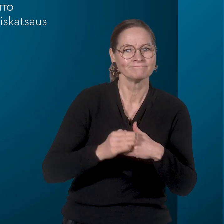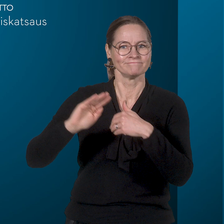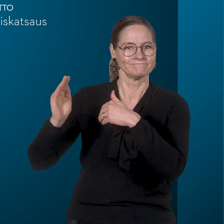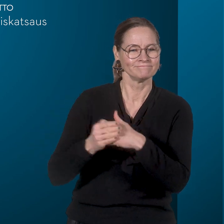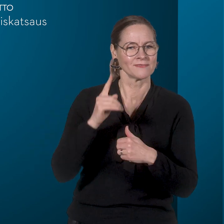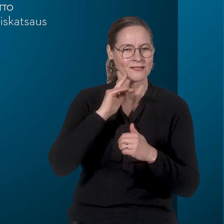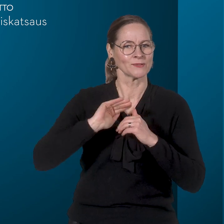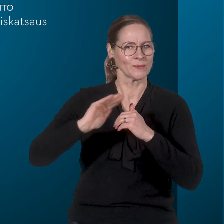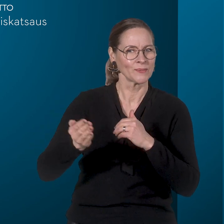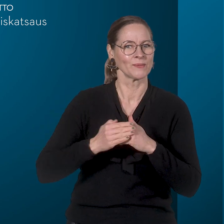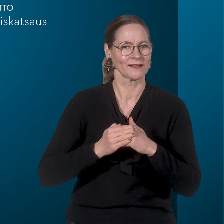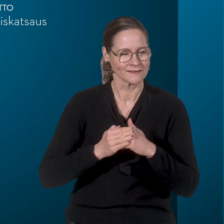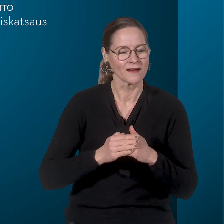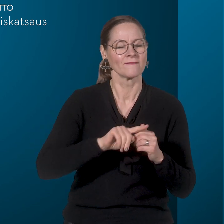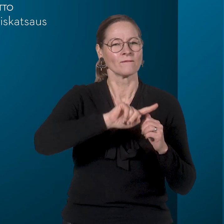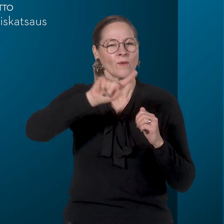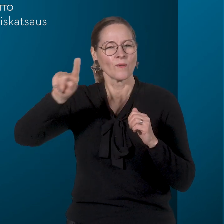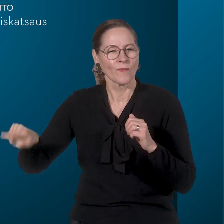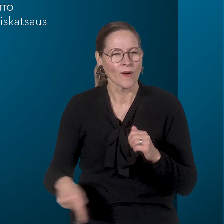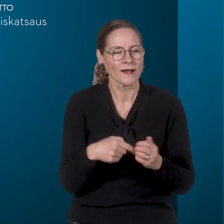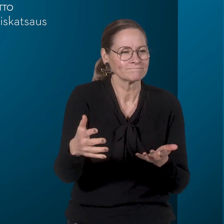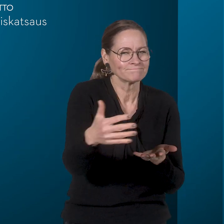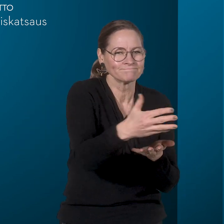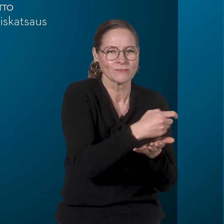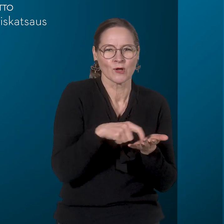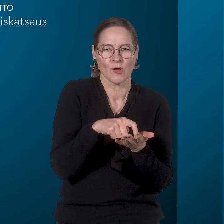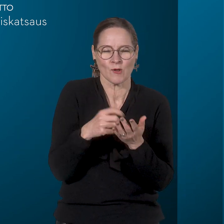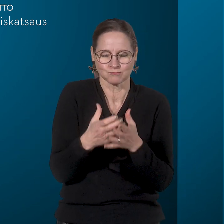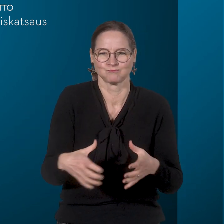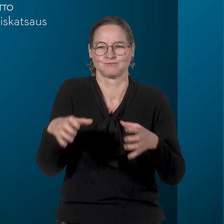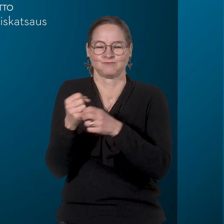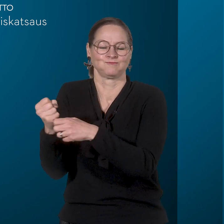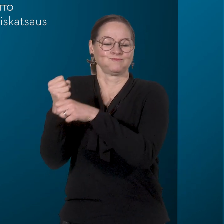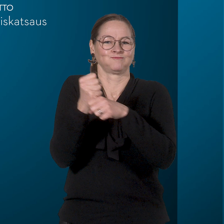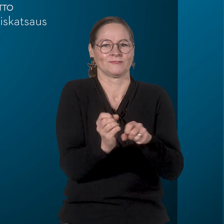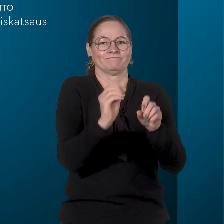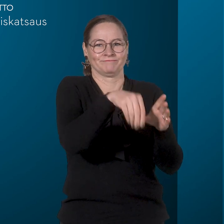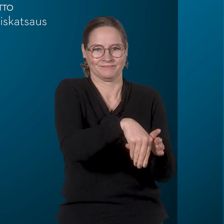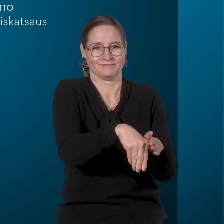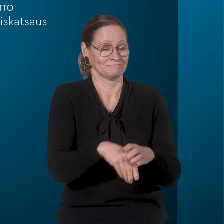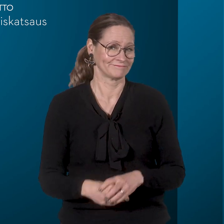aina vain uudelleen keräyspisteelle vuoden aikana keräämänsä kolikkopussin kanssa.